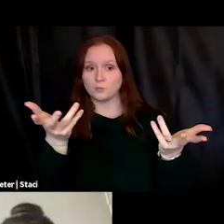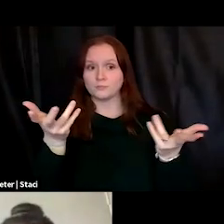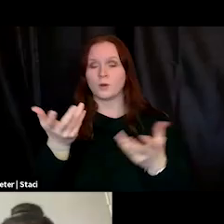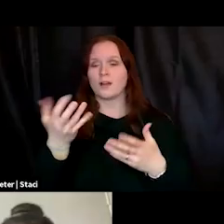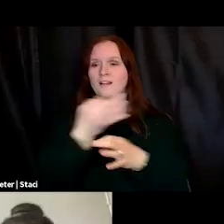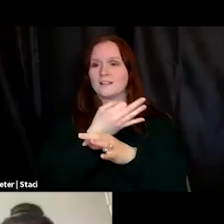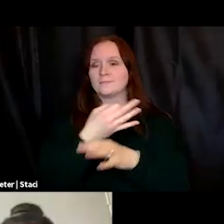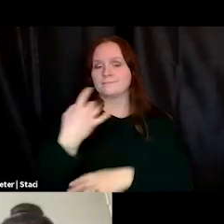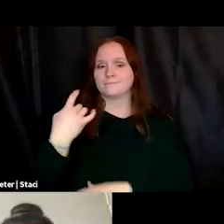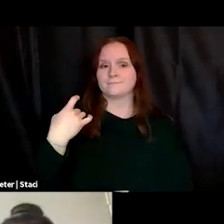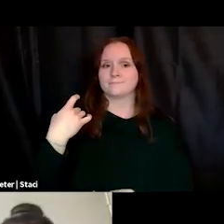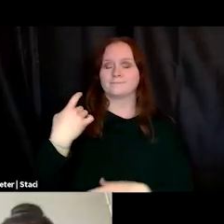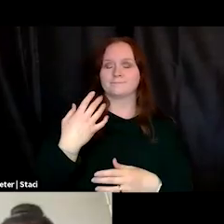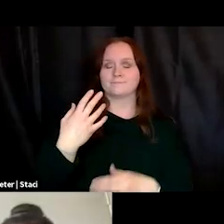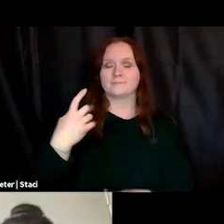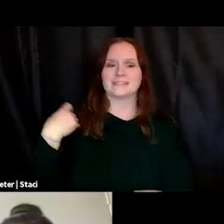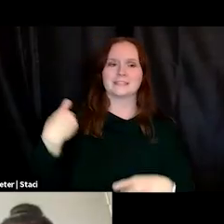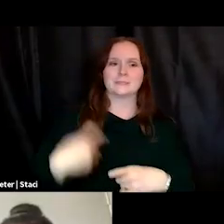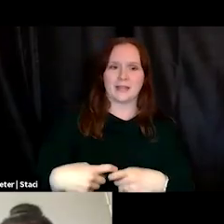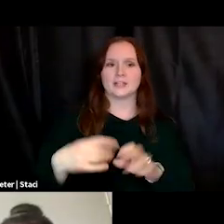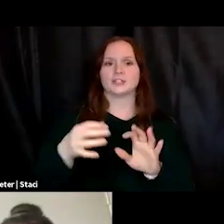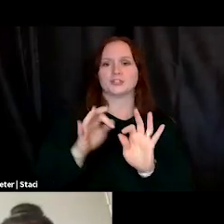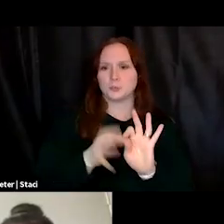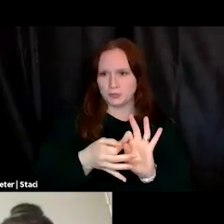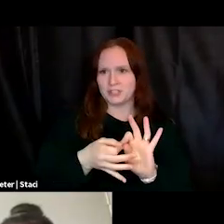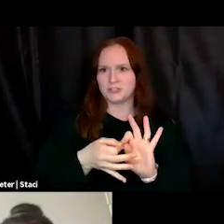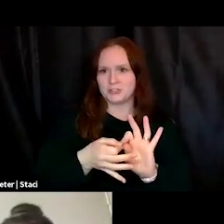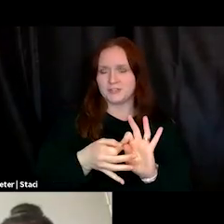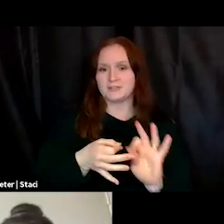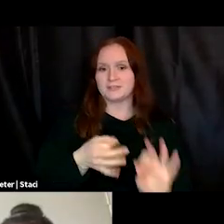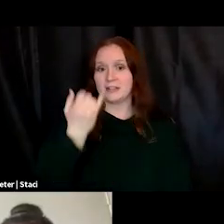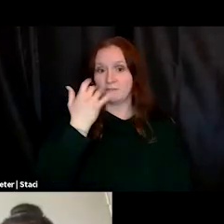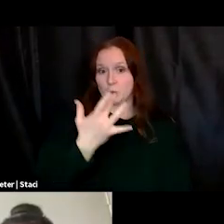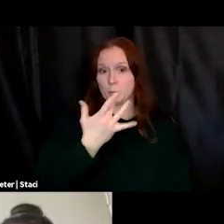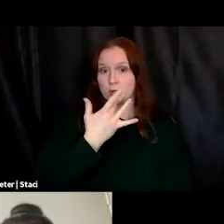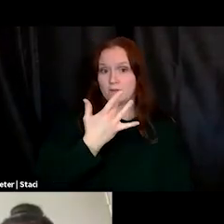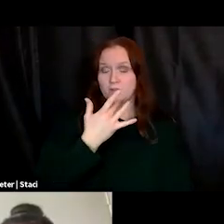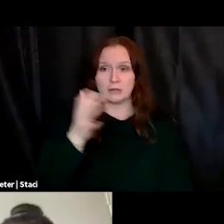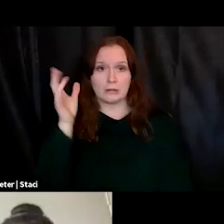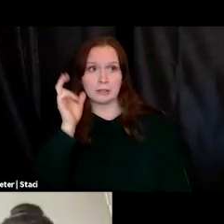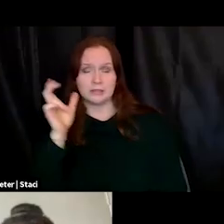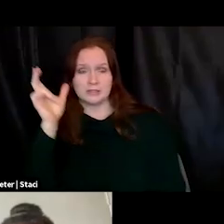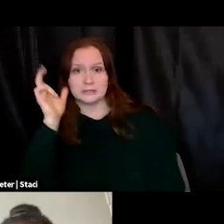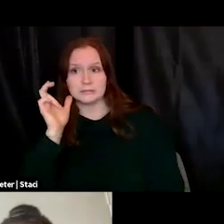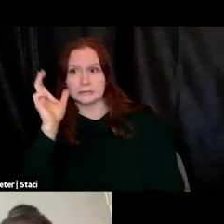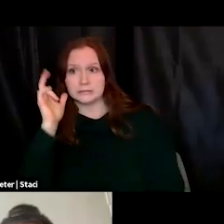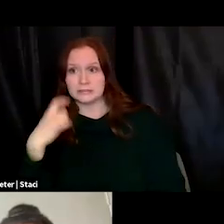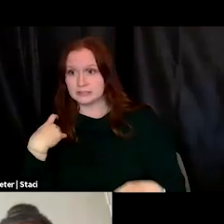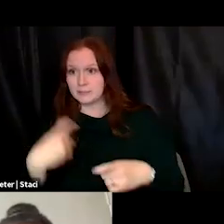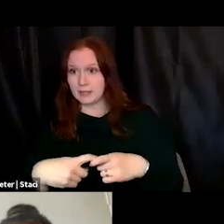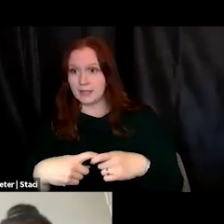Tenemos interpretación en ASL, subtítulos en vivo, y también interpretación en español en vivo. Para ver los subtítulos,